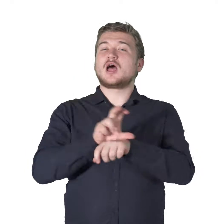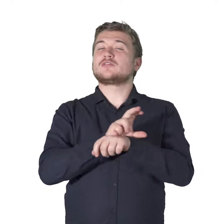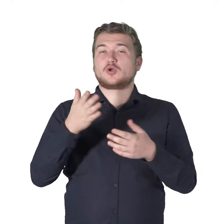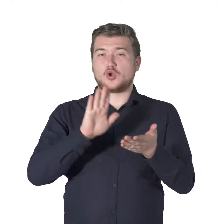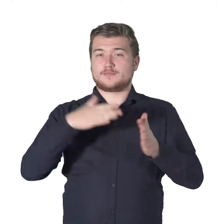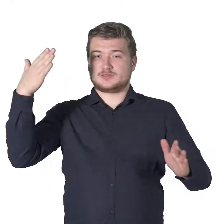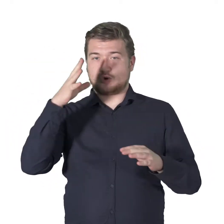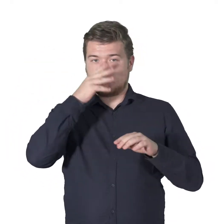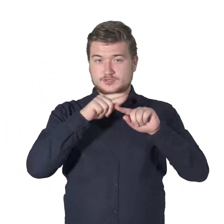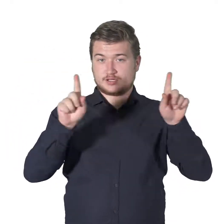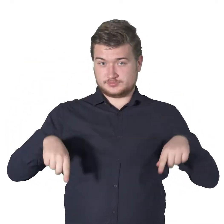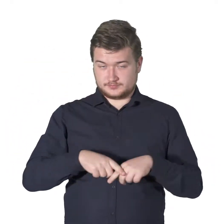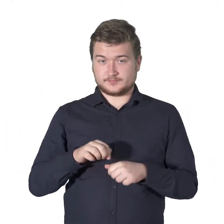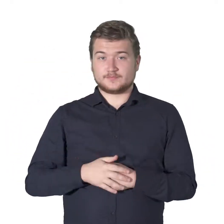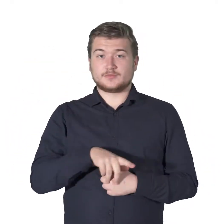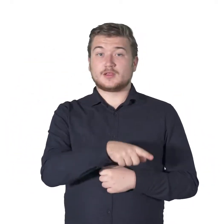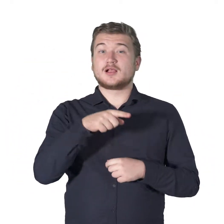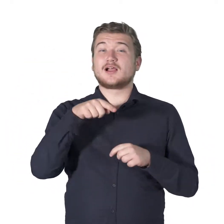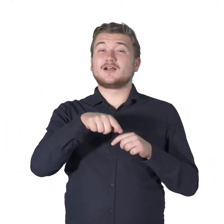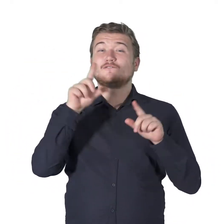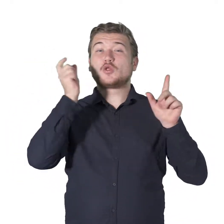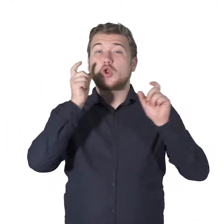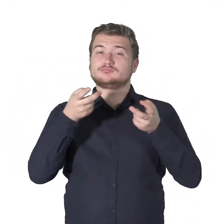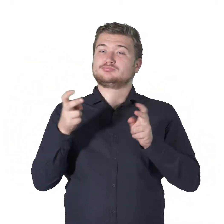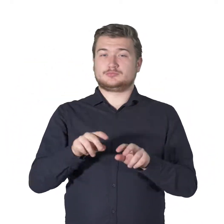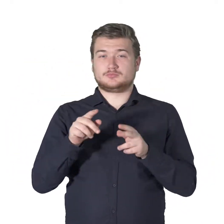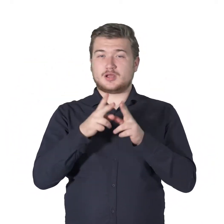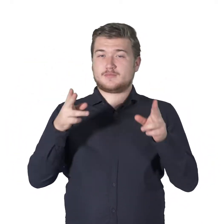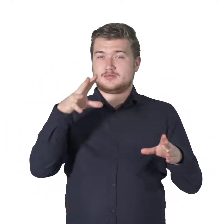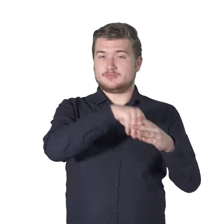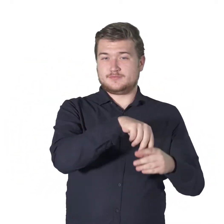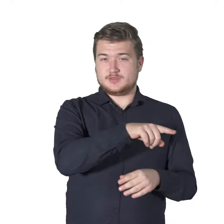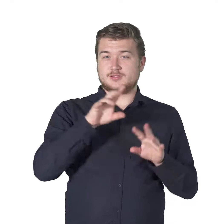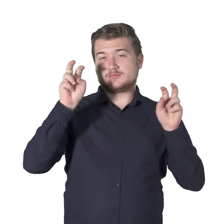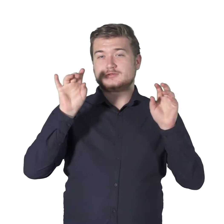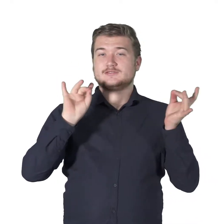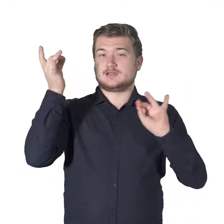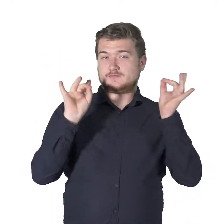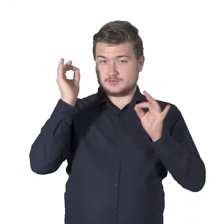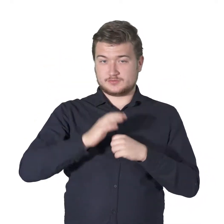Technika: odbitka na papierze Fotografia powstała w ramach cyklu „Gestykulacje”